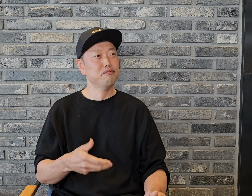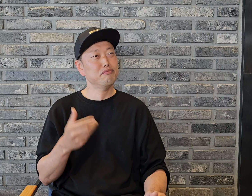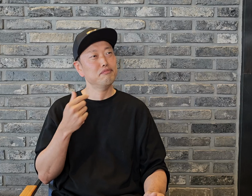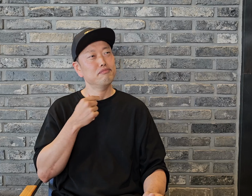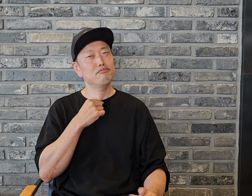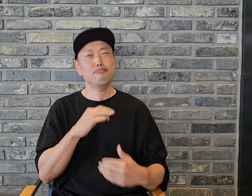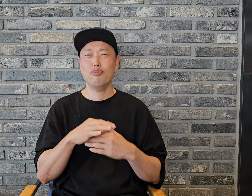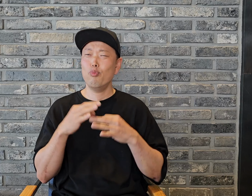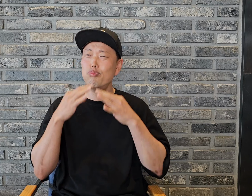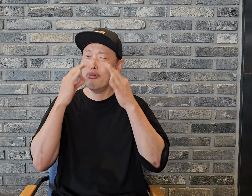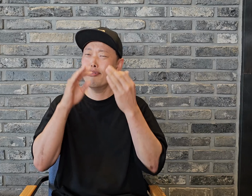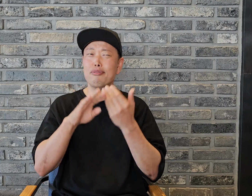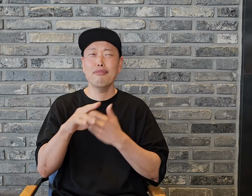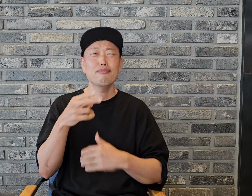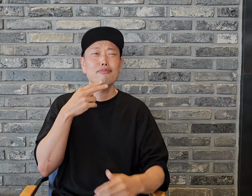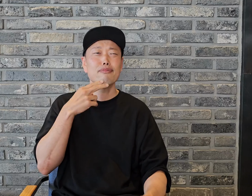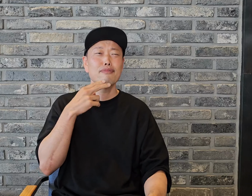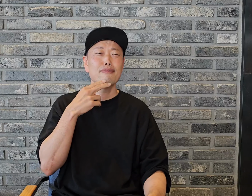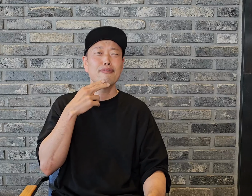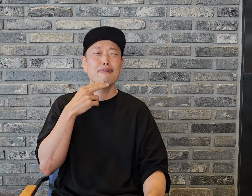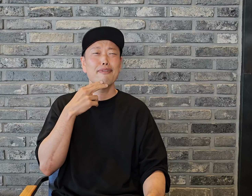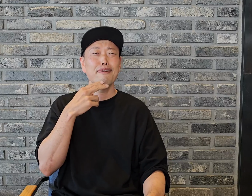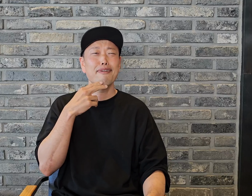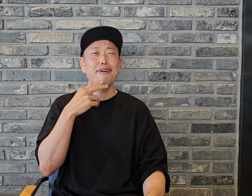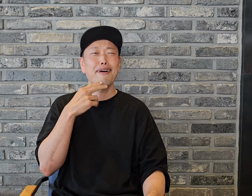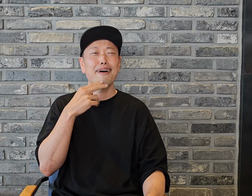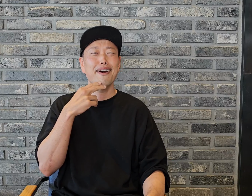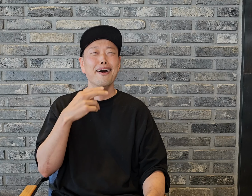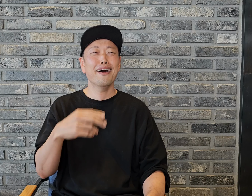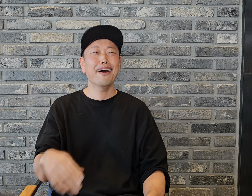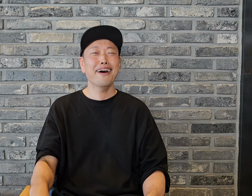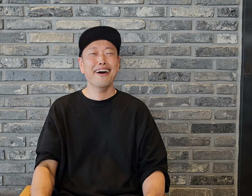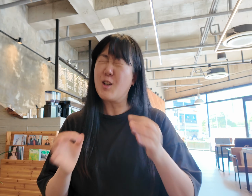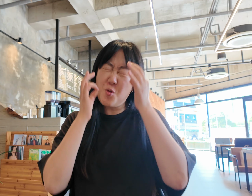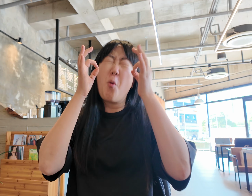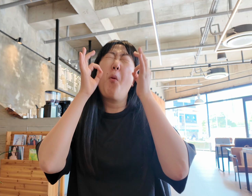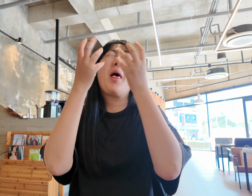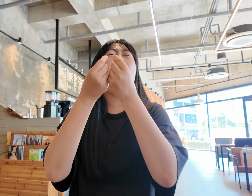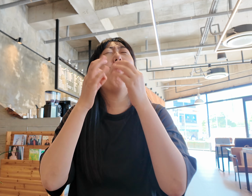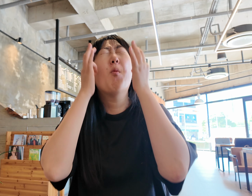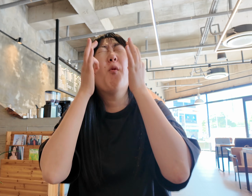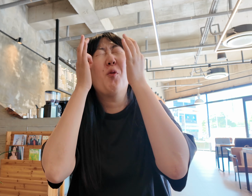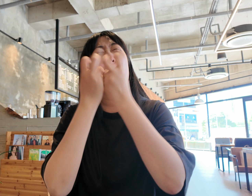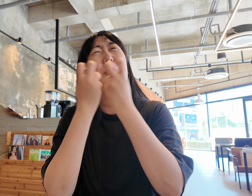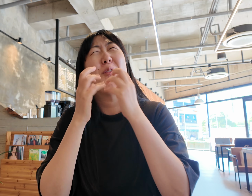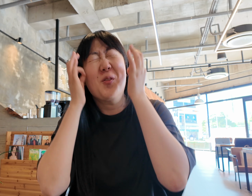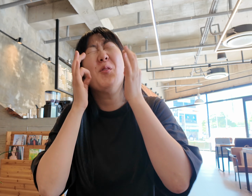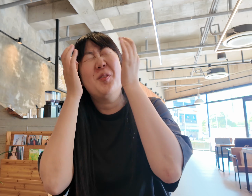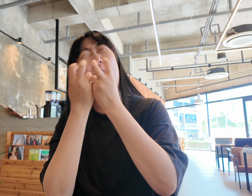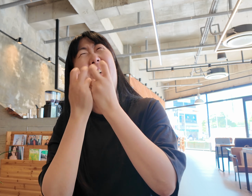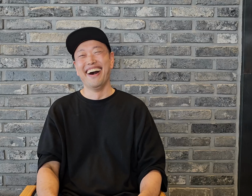Das Einzige, was ich tun kann, ist es zu versuchen :( Was soll ich tun, um mich anzustrengen?